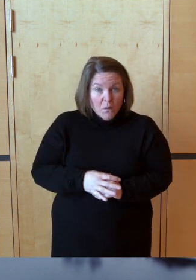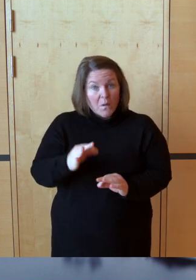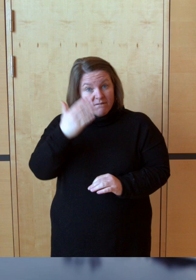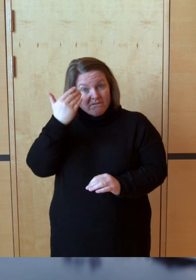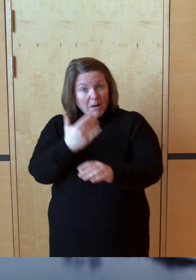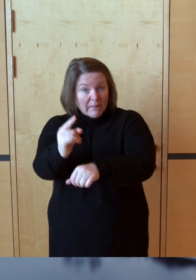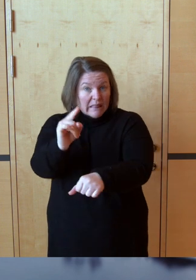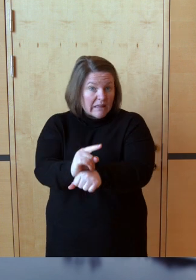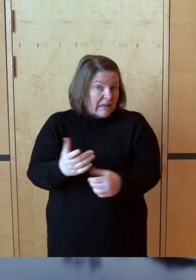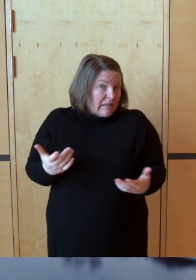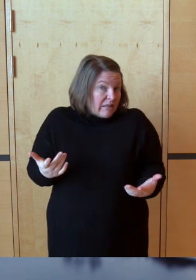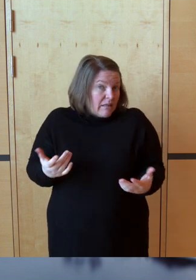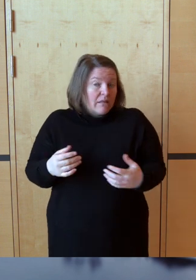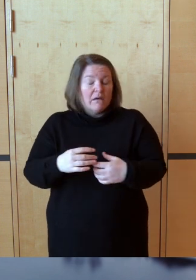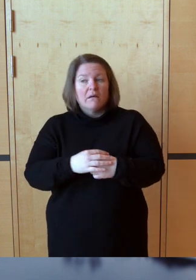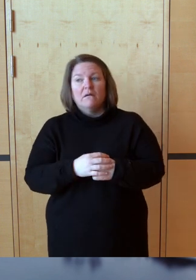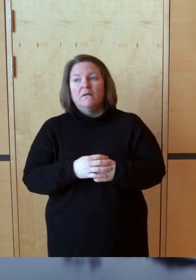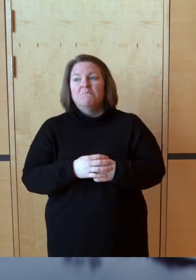Men men